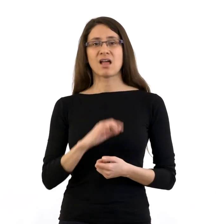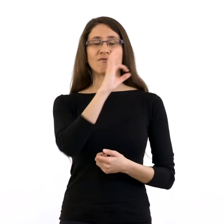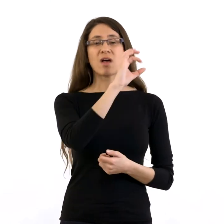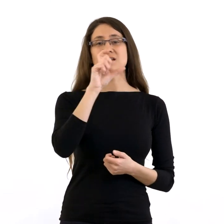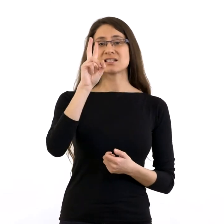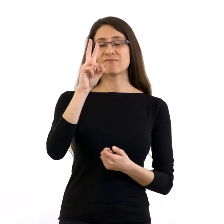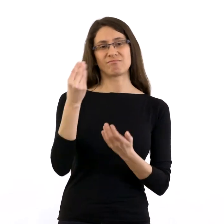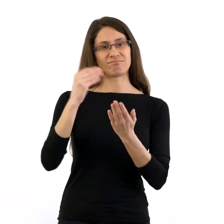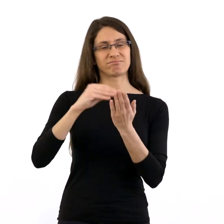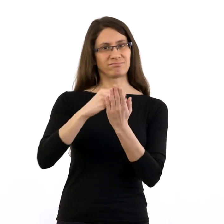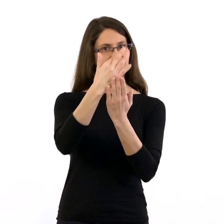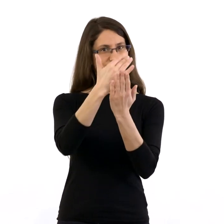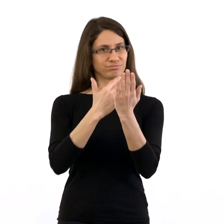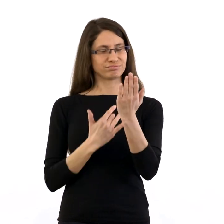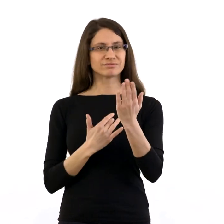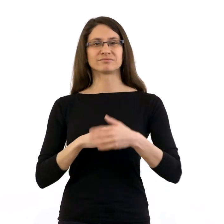wzbogacenie swojego CV.